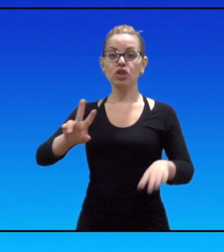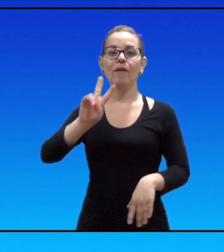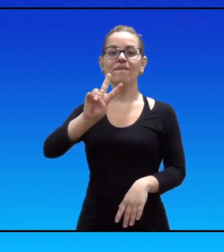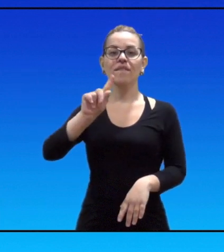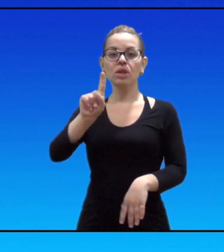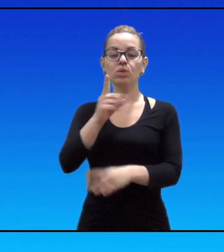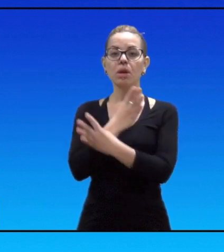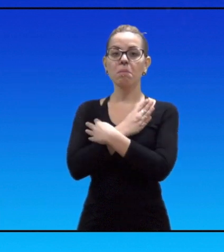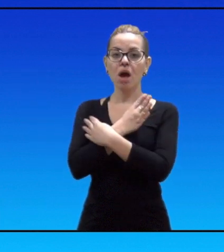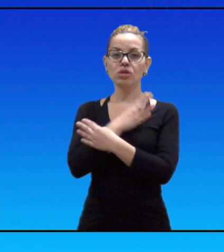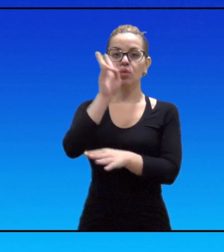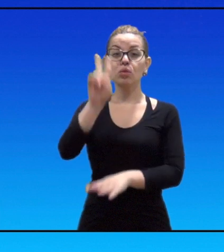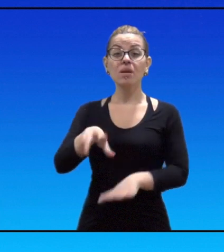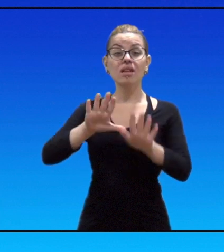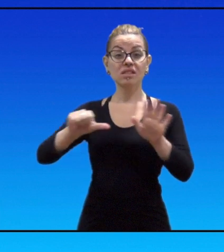del 21 maggio 2016